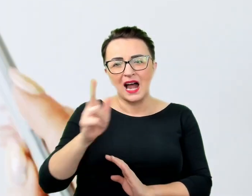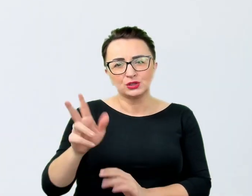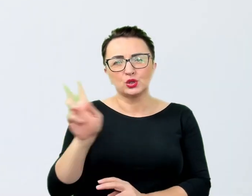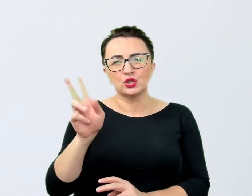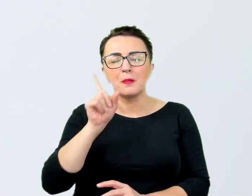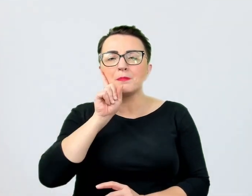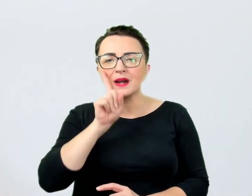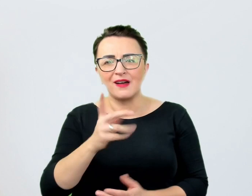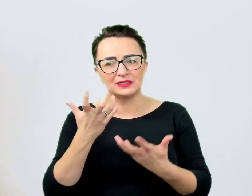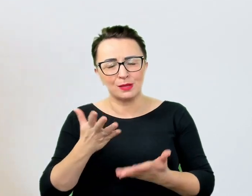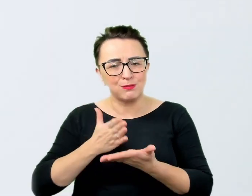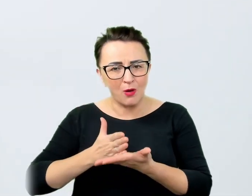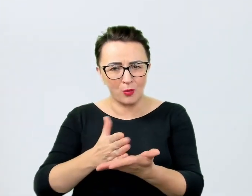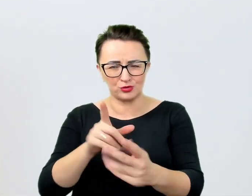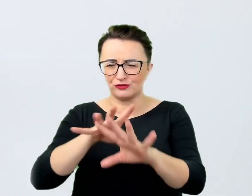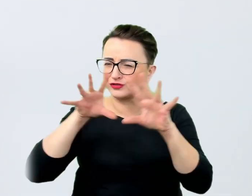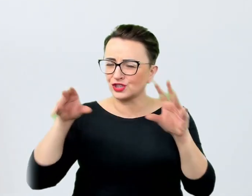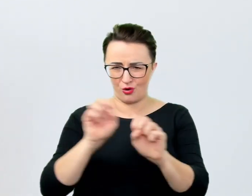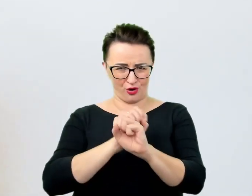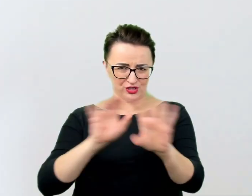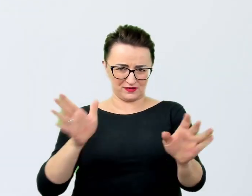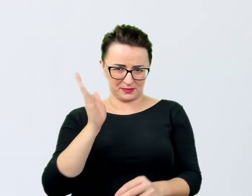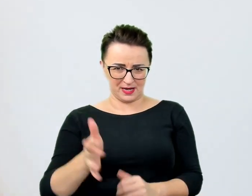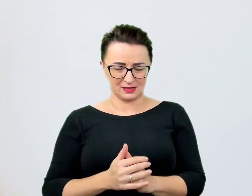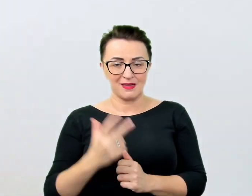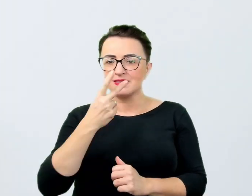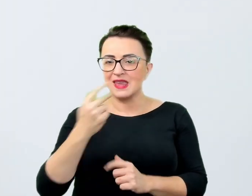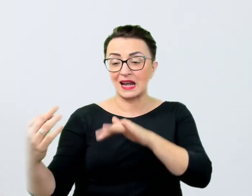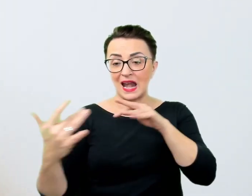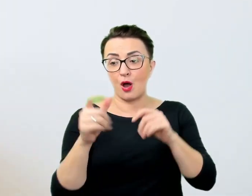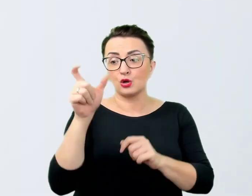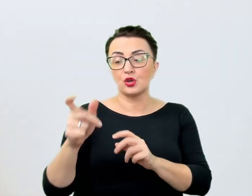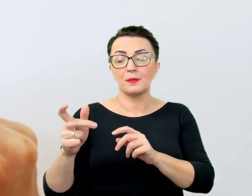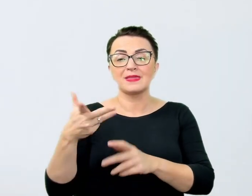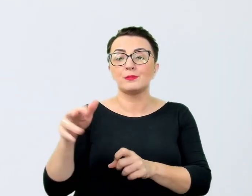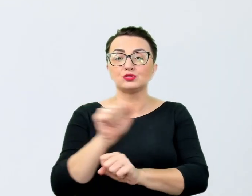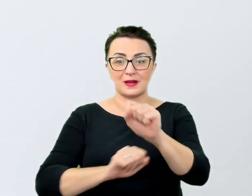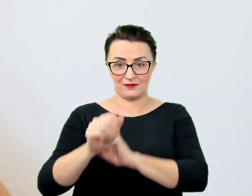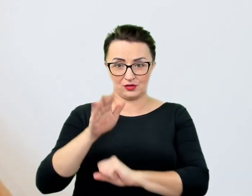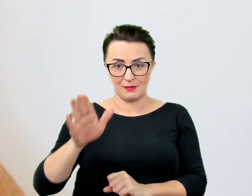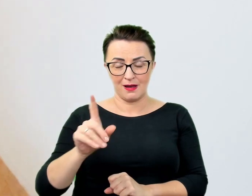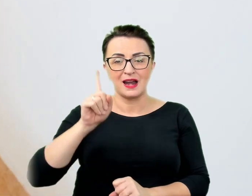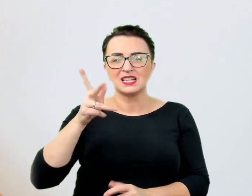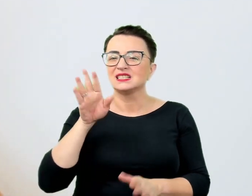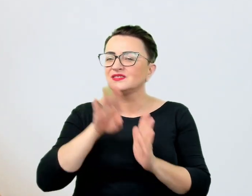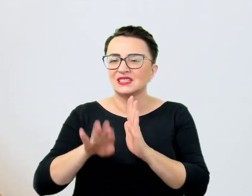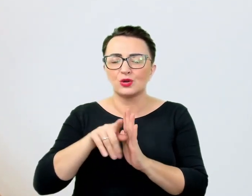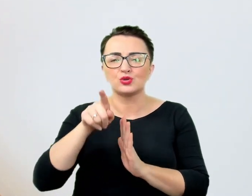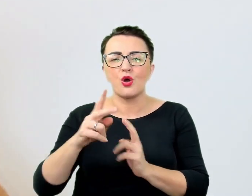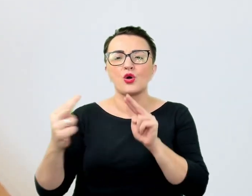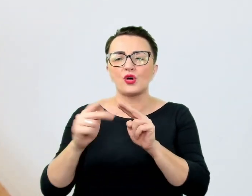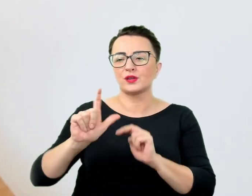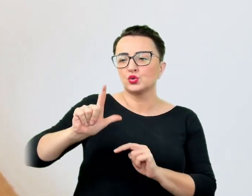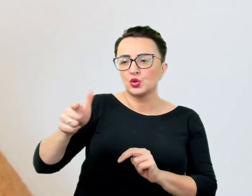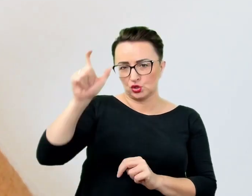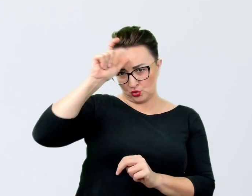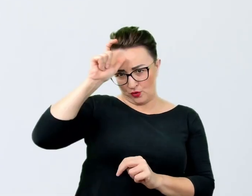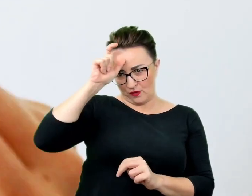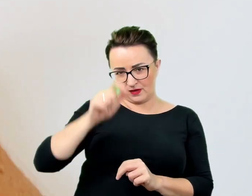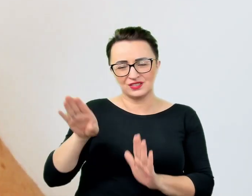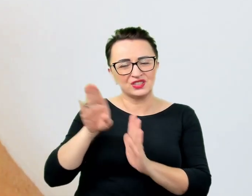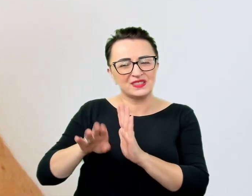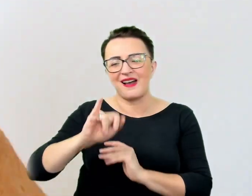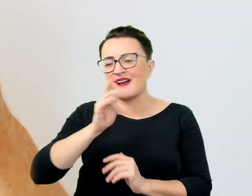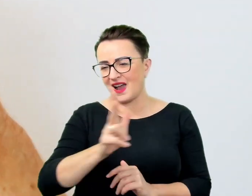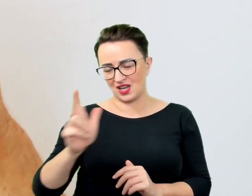Nie relacja z osobą z niepełnosprawnościami, a zwyczajnie kontakty z drugim człowiekiem, zwyczajnym jak każdy i niezwykłym jak każdy, ma być celem komunikacji.